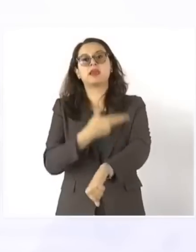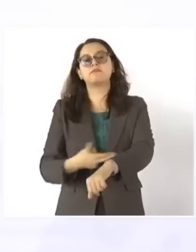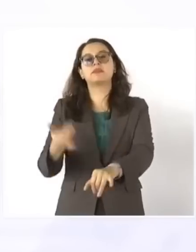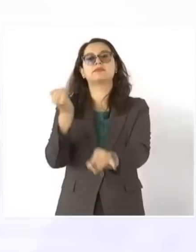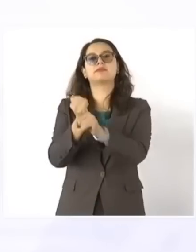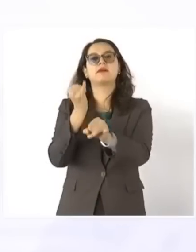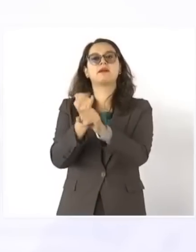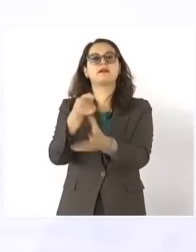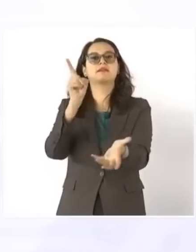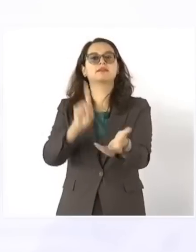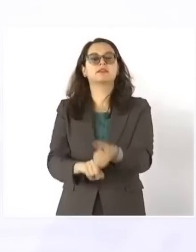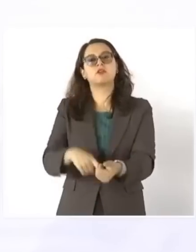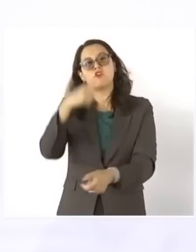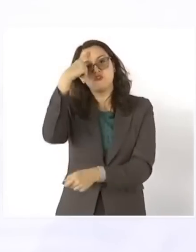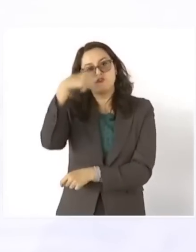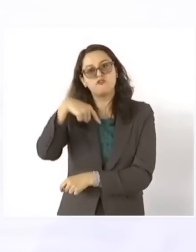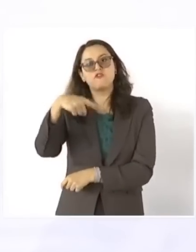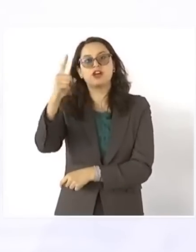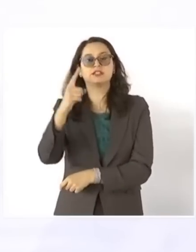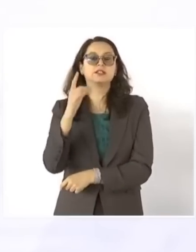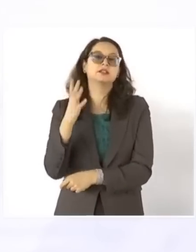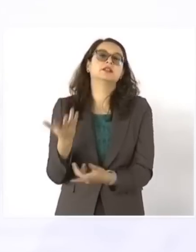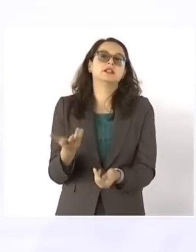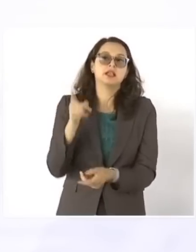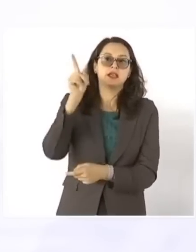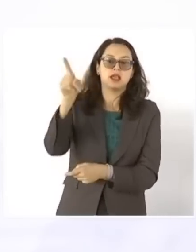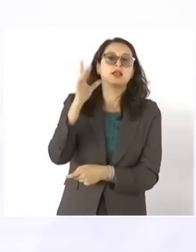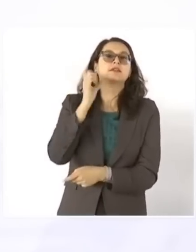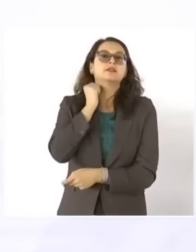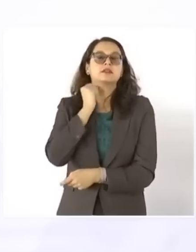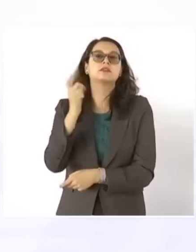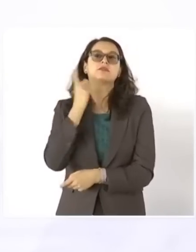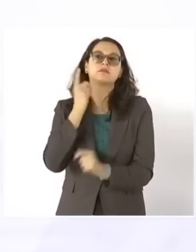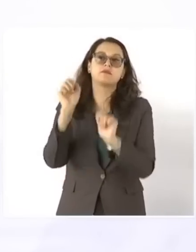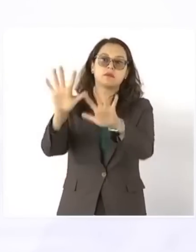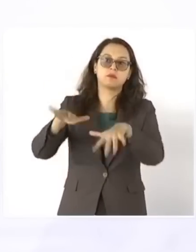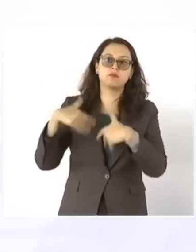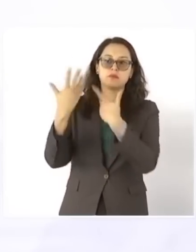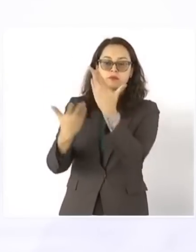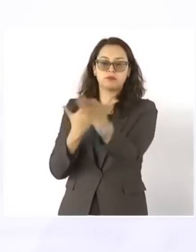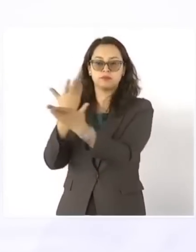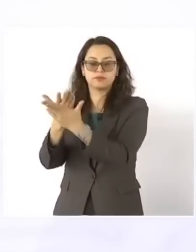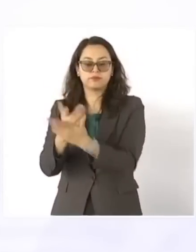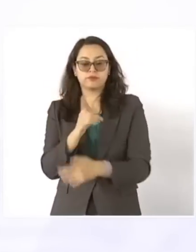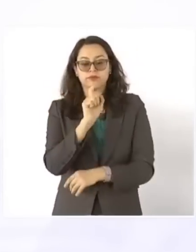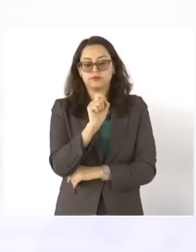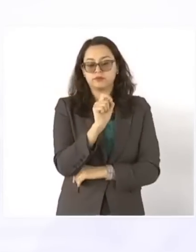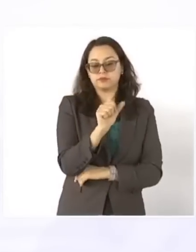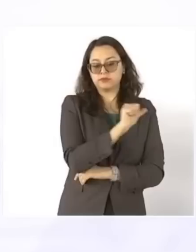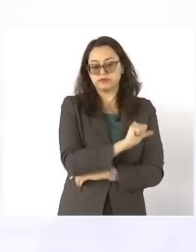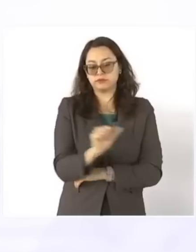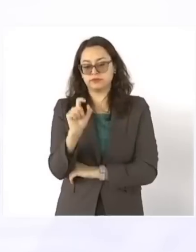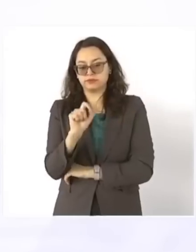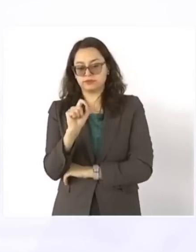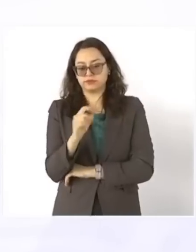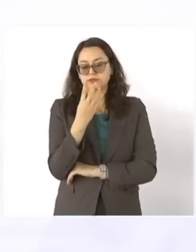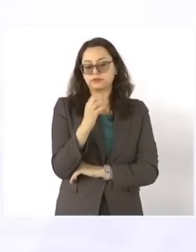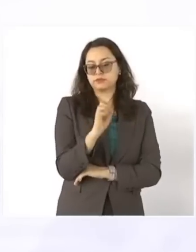presentada al congreso de la unión del 20 al al 24 de enero inicio de grupos de trabajo para el